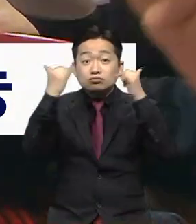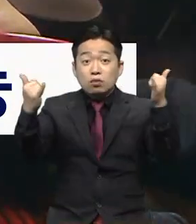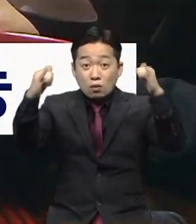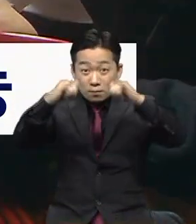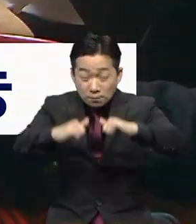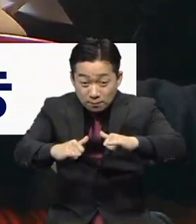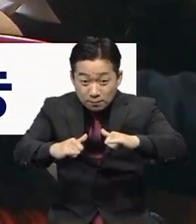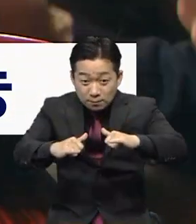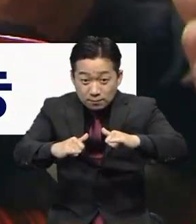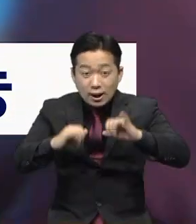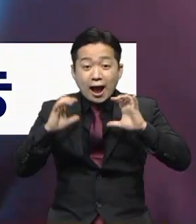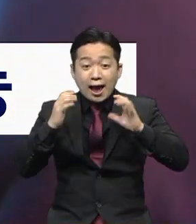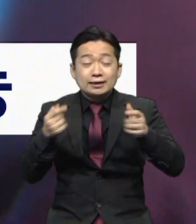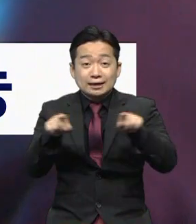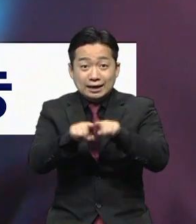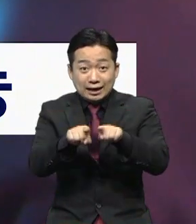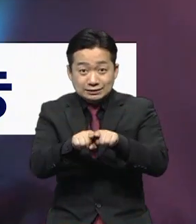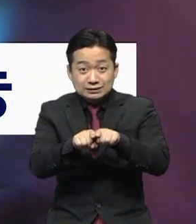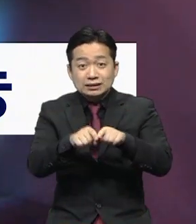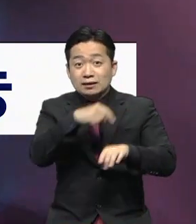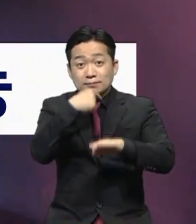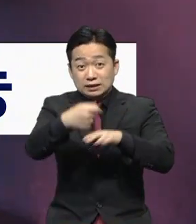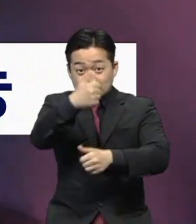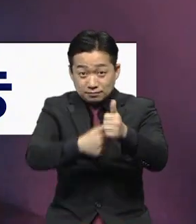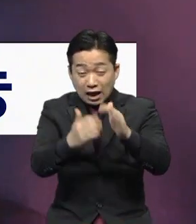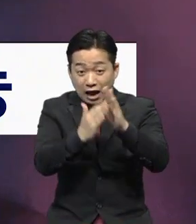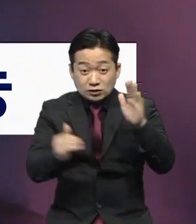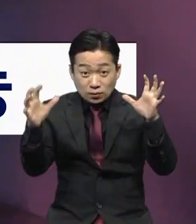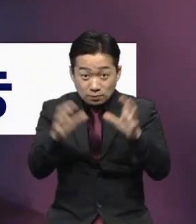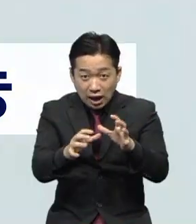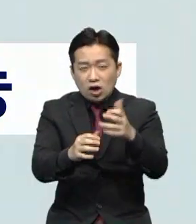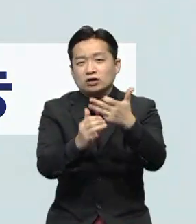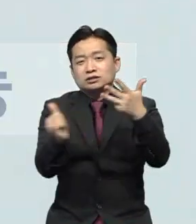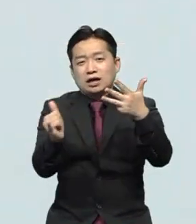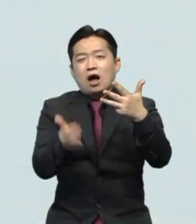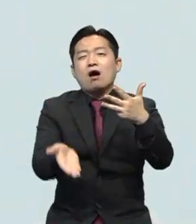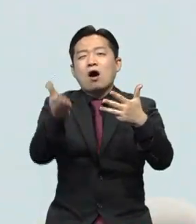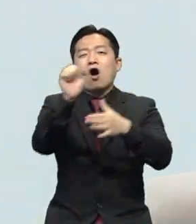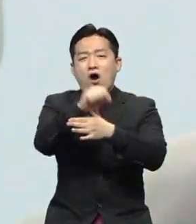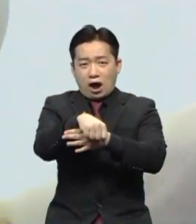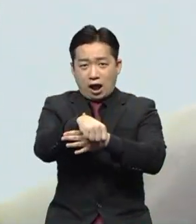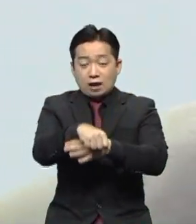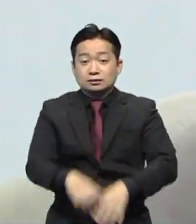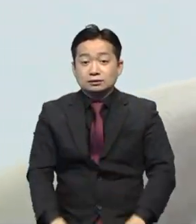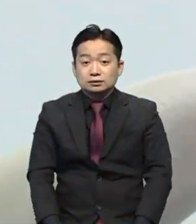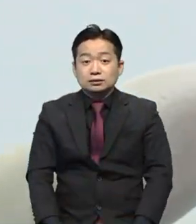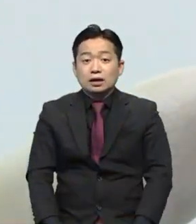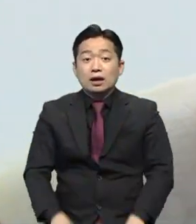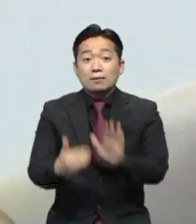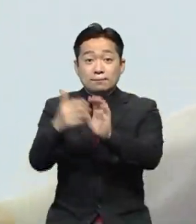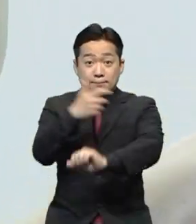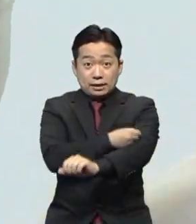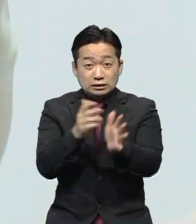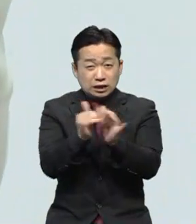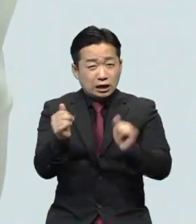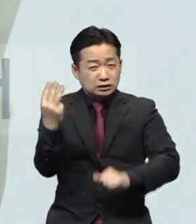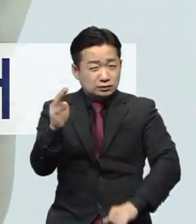영유아를 동반한 때에는 제한적으로 8명까지 모일 수 있습니다. 어제 백신 접종자는 3,400여 명 늘어 누적